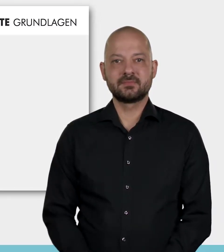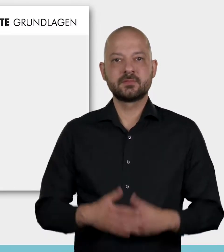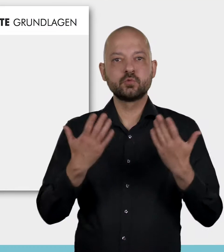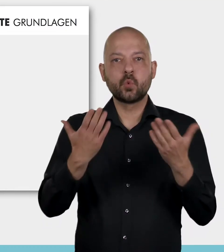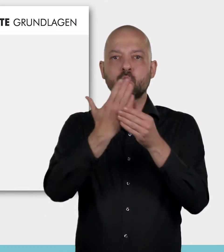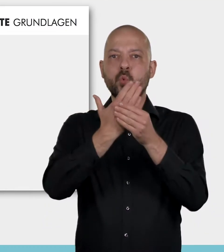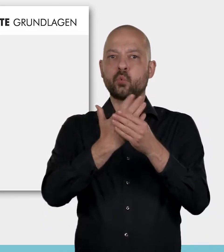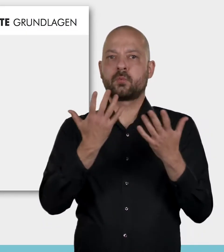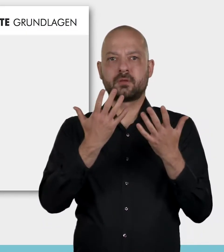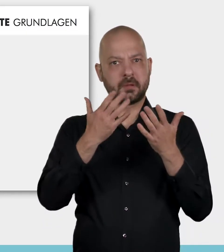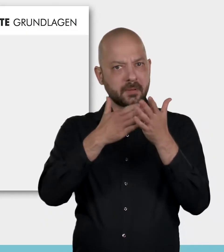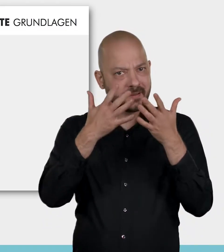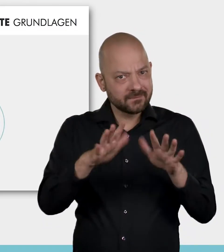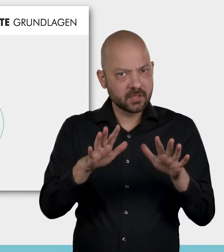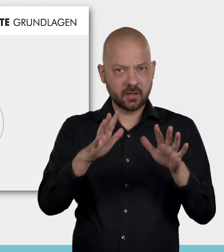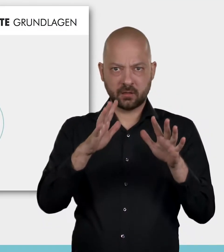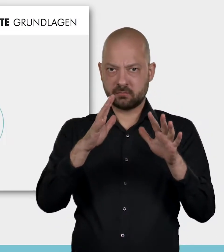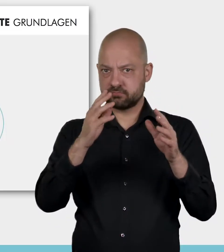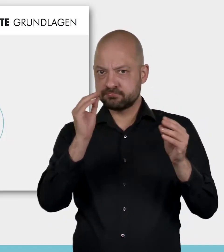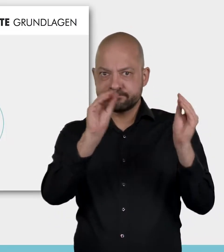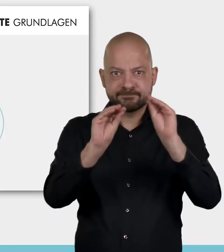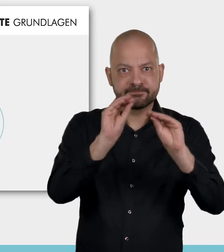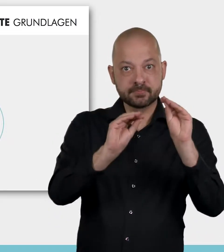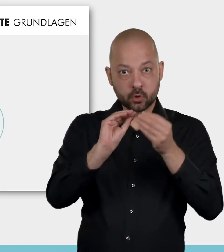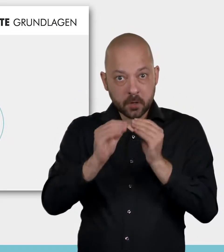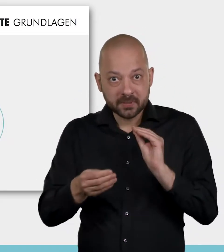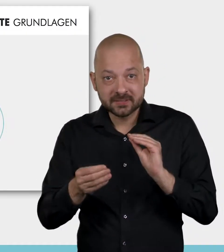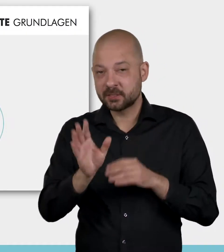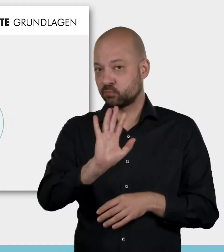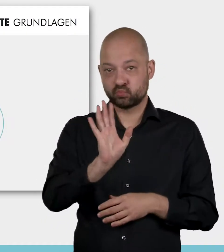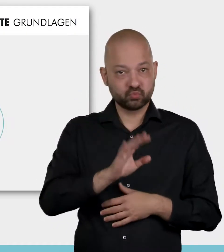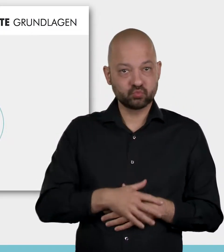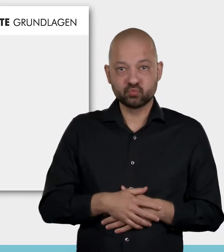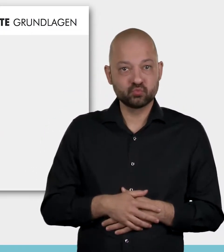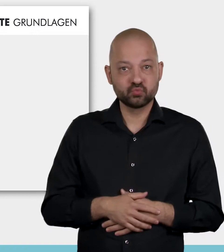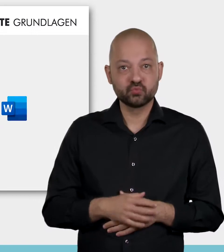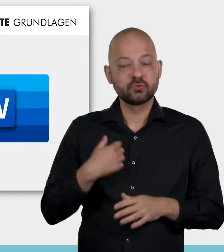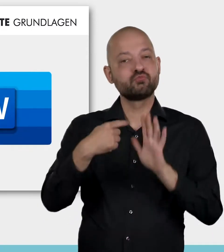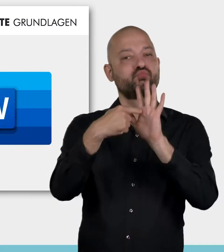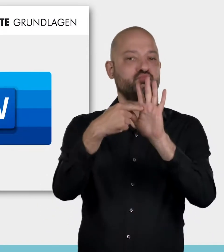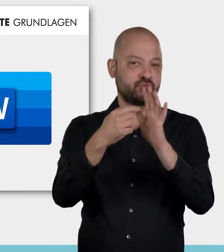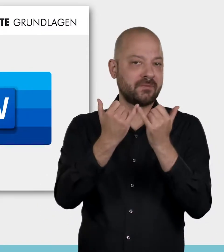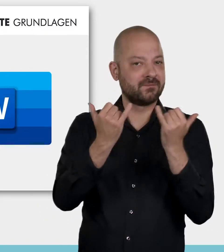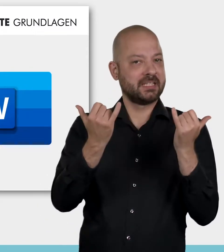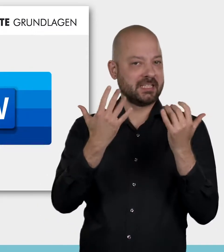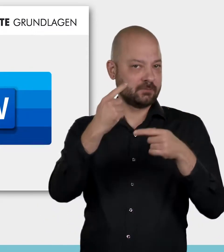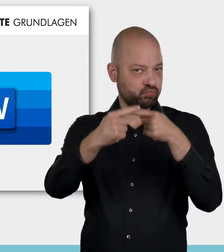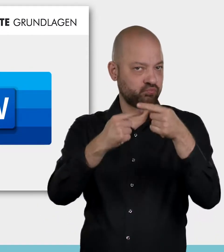Barrierefreie Dokumente zu erstellen ist nicht kompliziert. Hier zeigen wir Ihnen, wie es in Microsoft Word funktioniert.